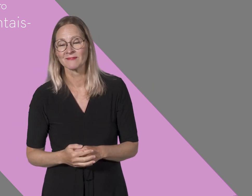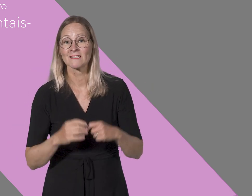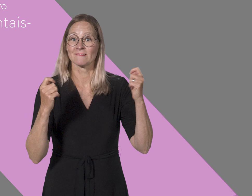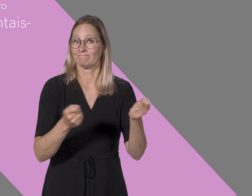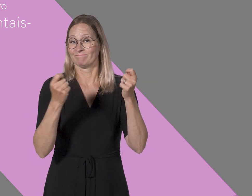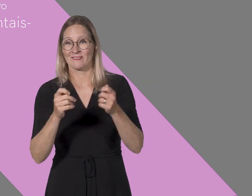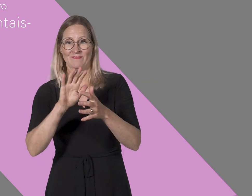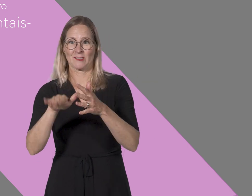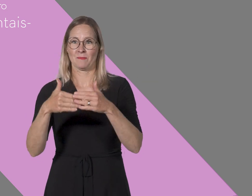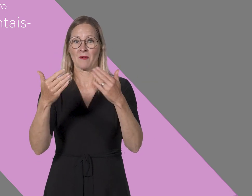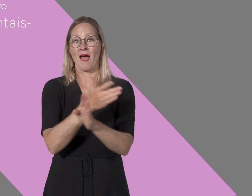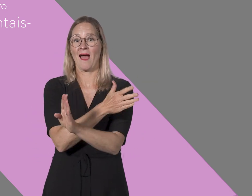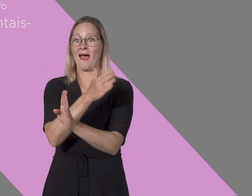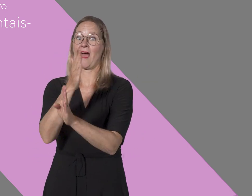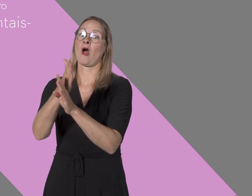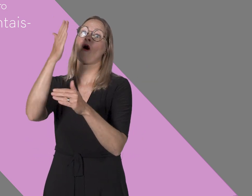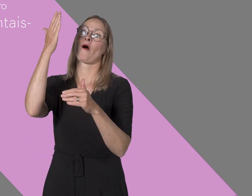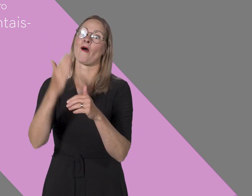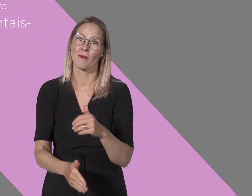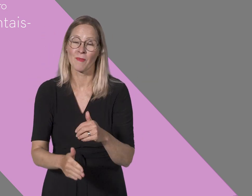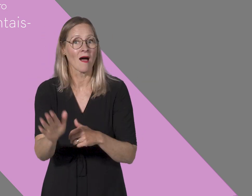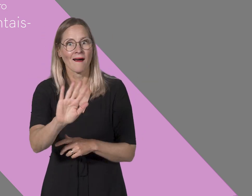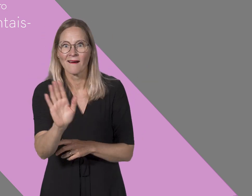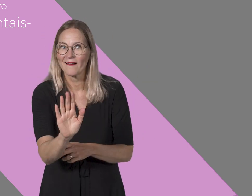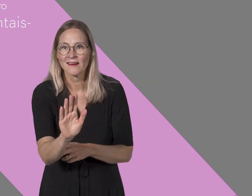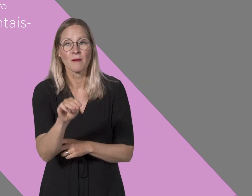Juhlallisuudet eivät myöskään pääty Viittomakielen päivään, -